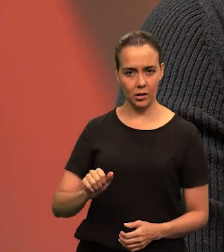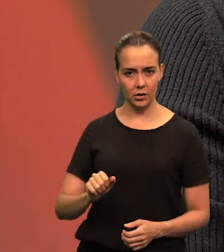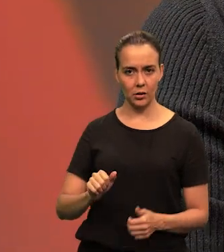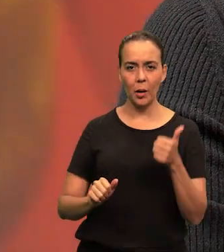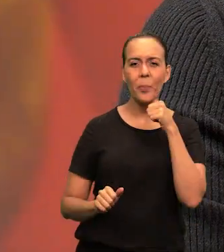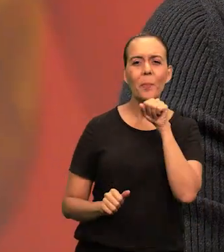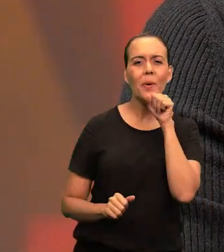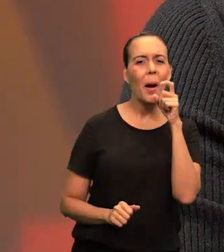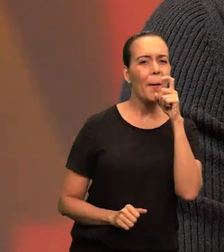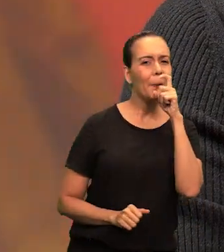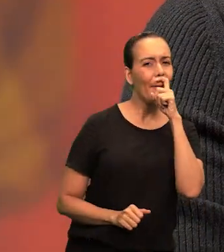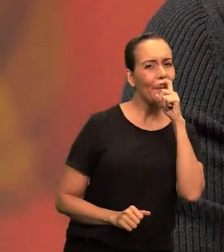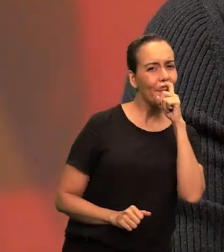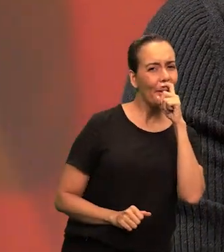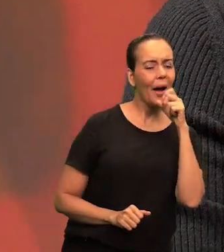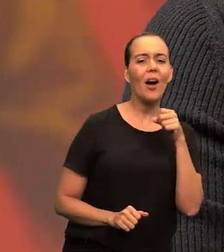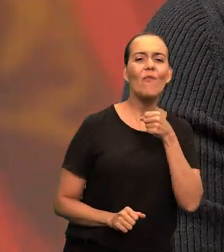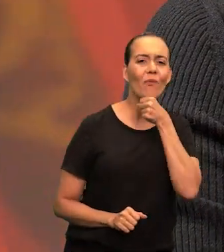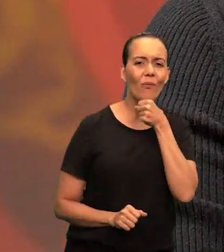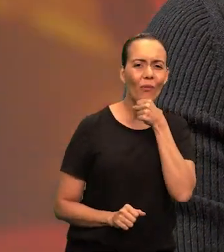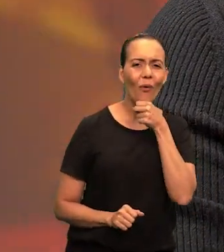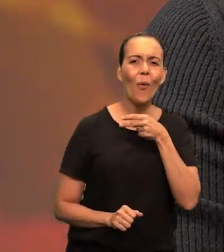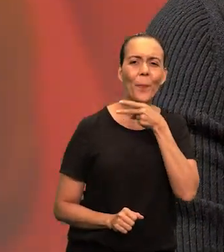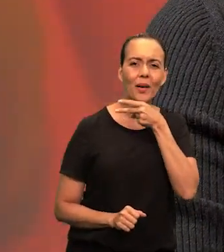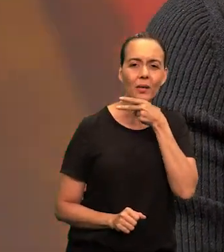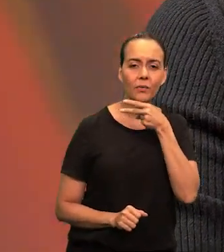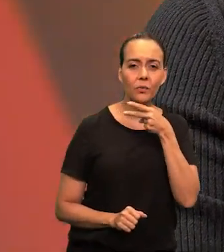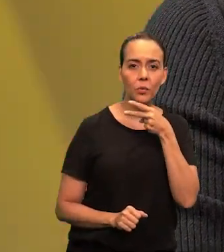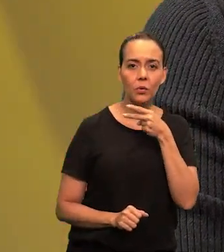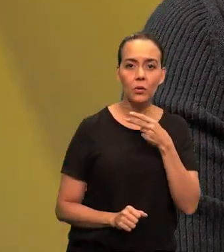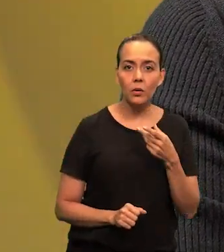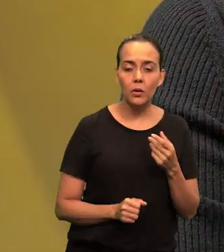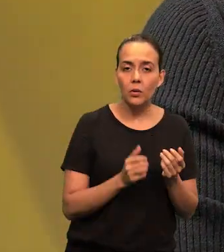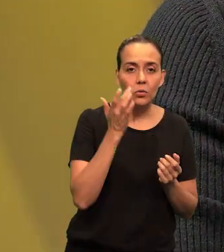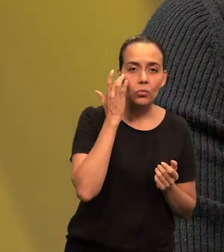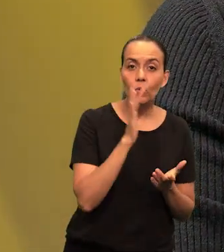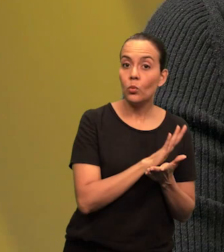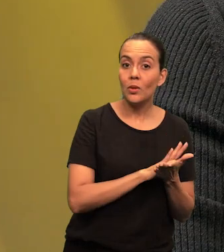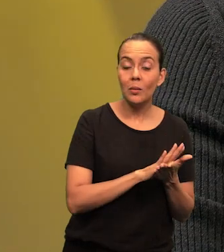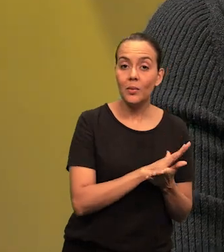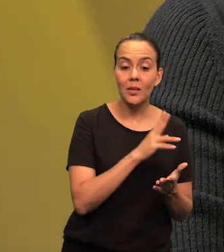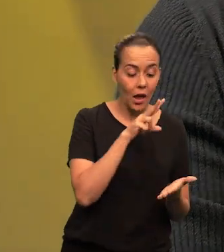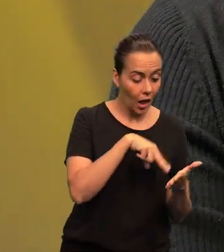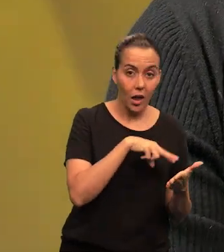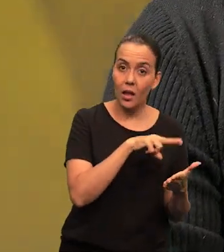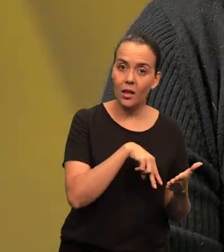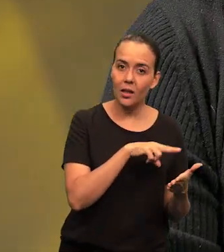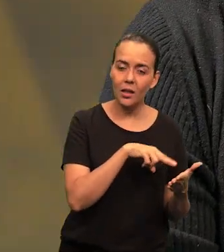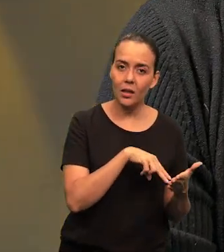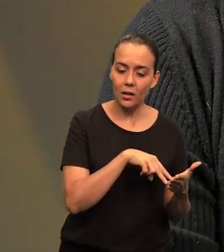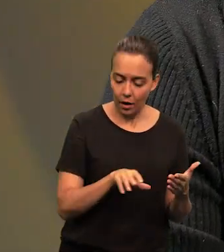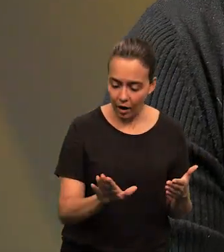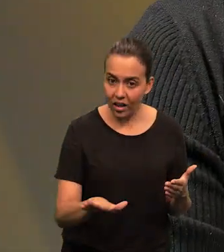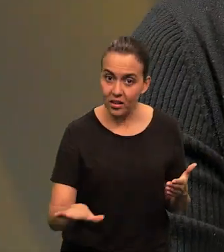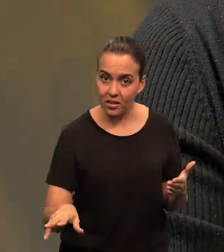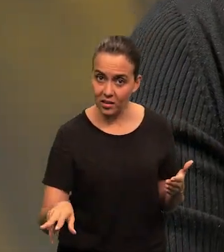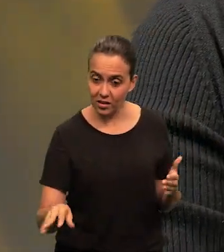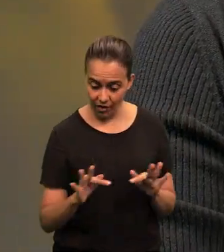com mães, pais, avós e bisavós que mal são alfabetizados. Elas chegam ali naquela escola